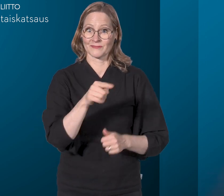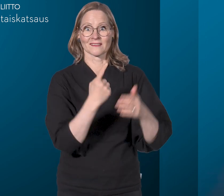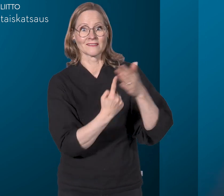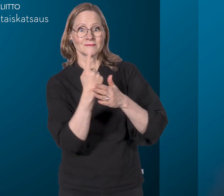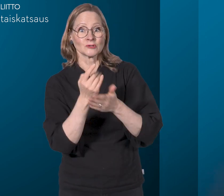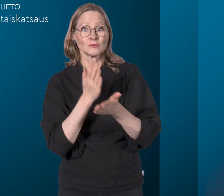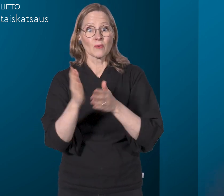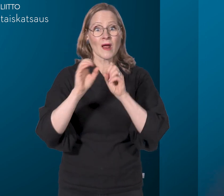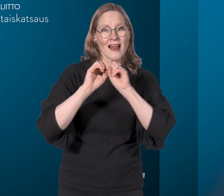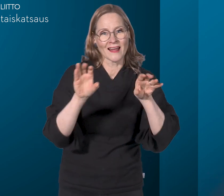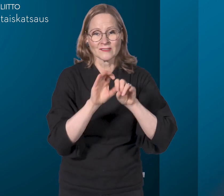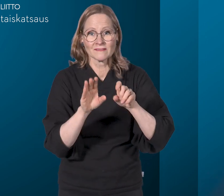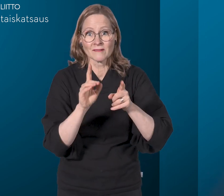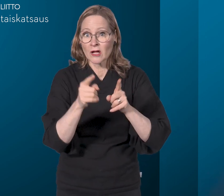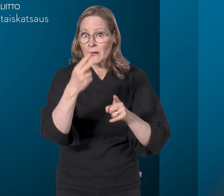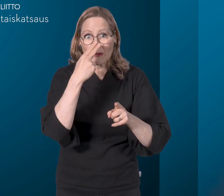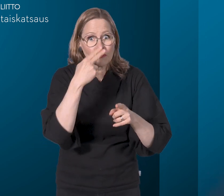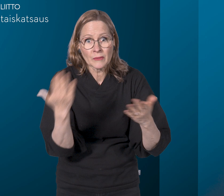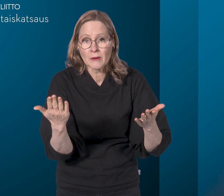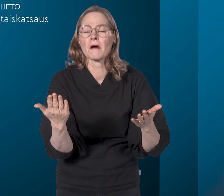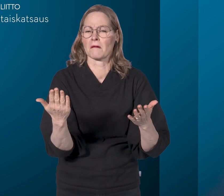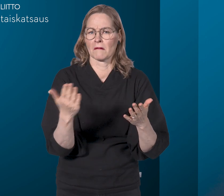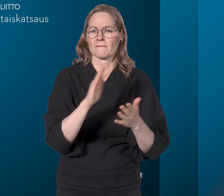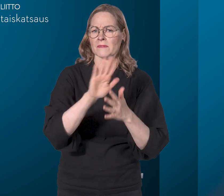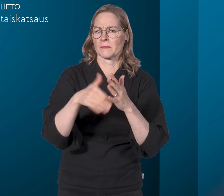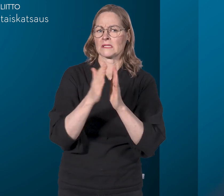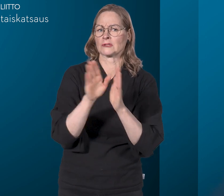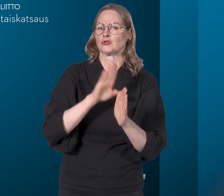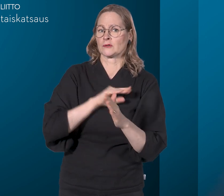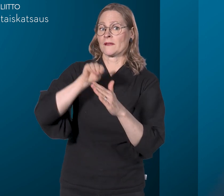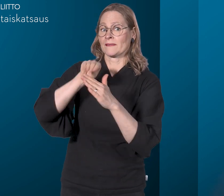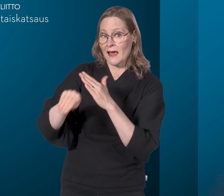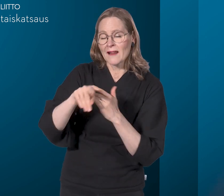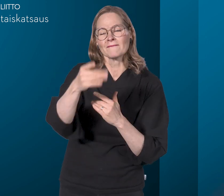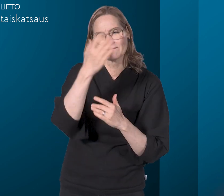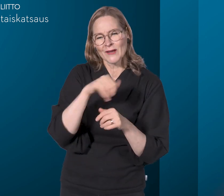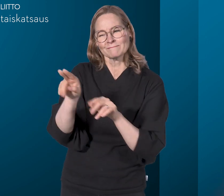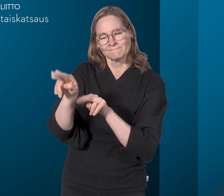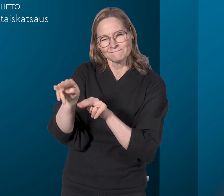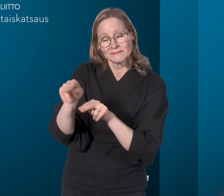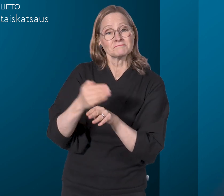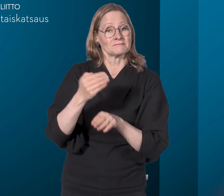Tapahtumasta on nähtävissä myös tallenne Viittomakielisessä kirjastossa, - joten voit lähettää meille palautetta, -